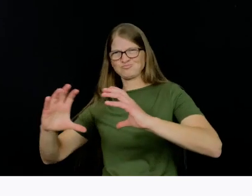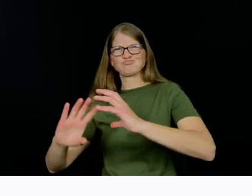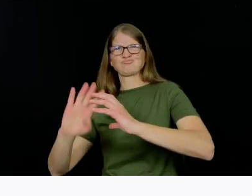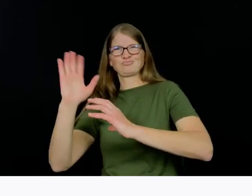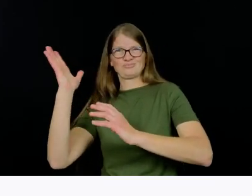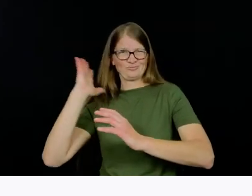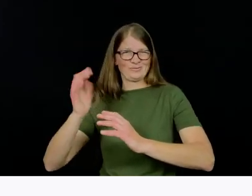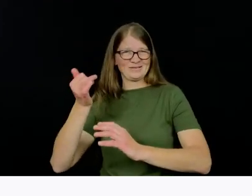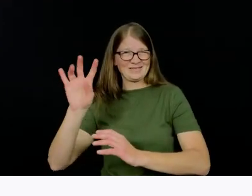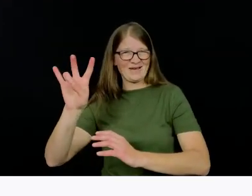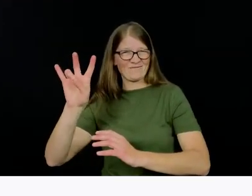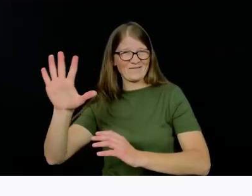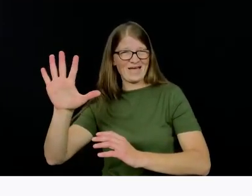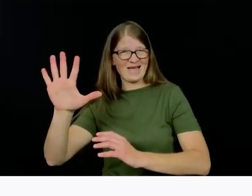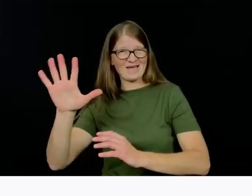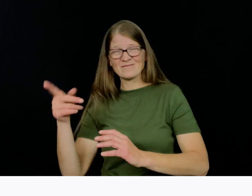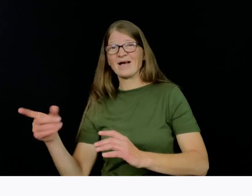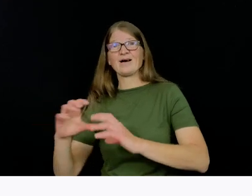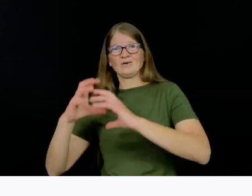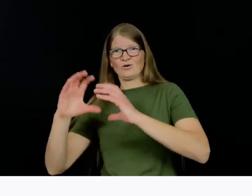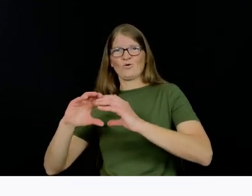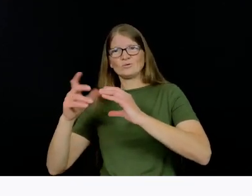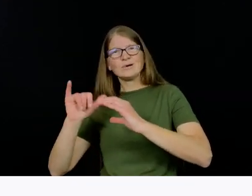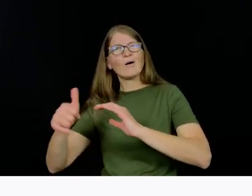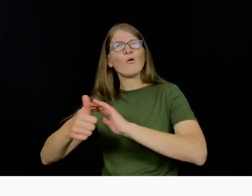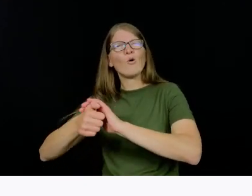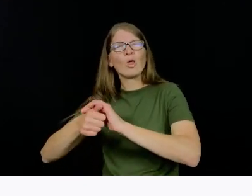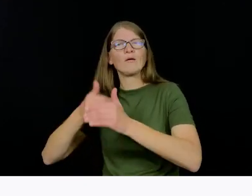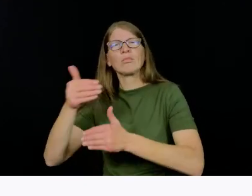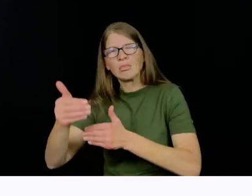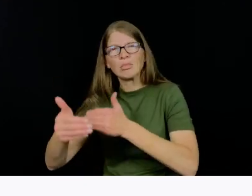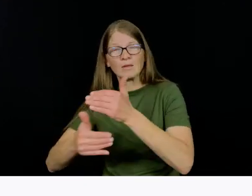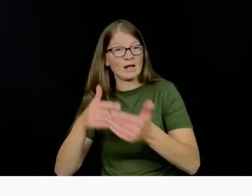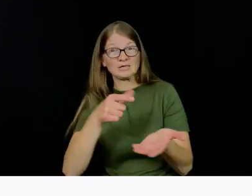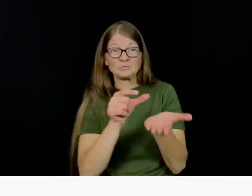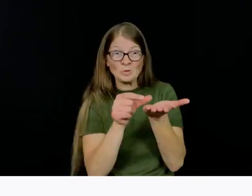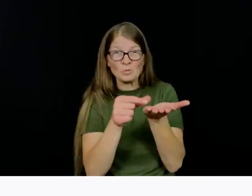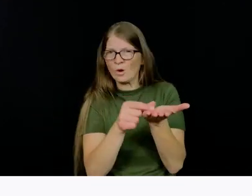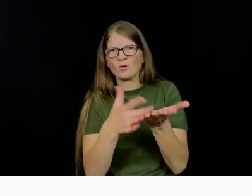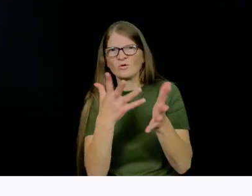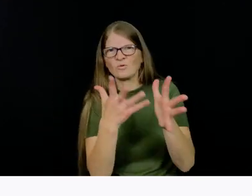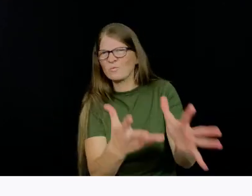هو أكبر من الفرق بين سرعة الضوء وسرعة السلحفاة